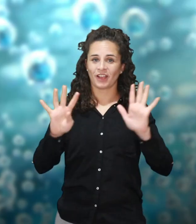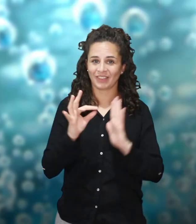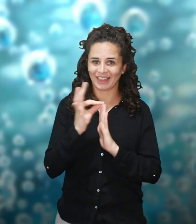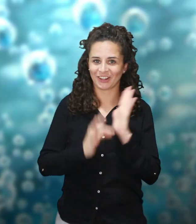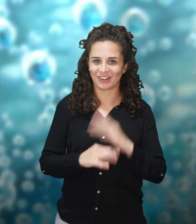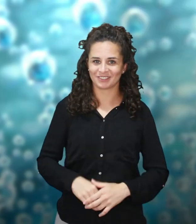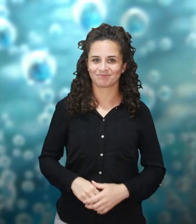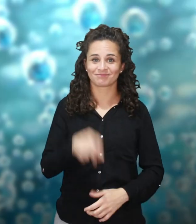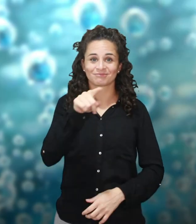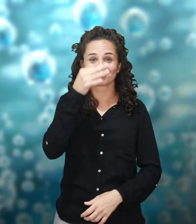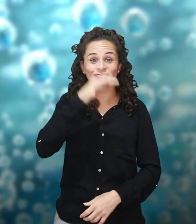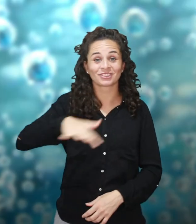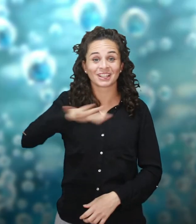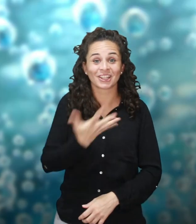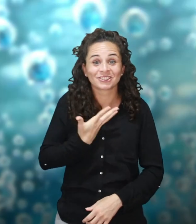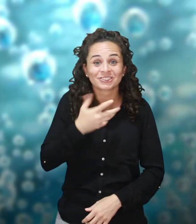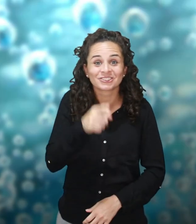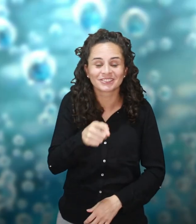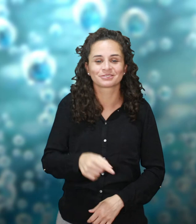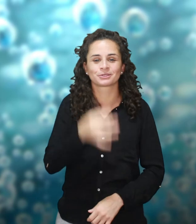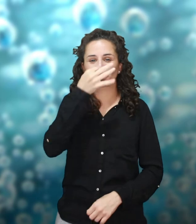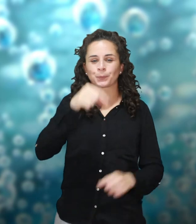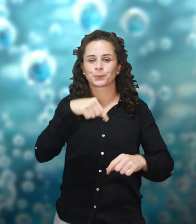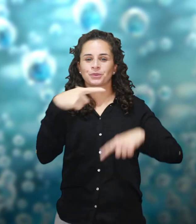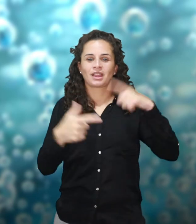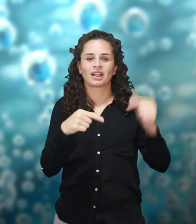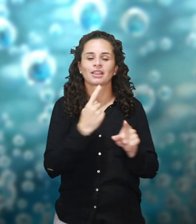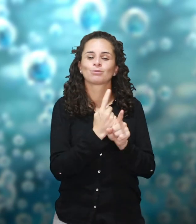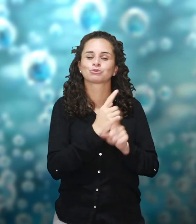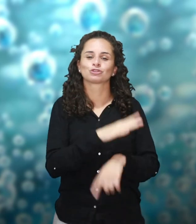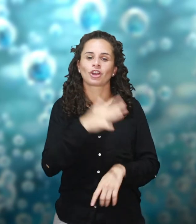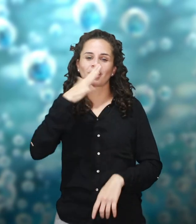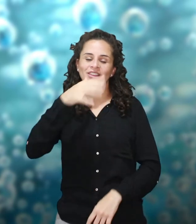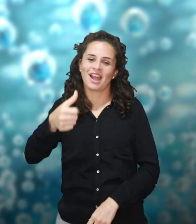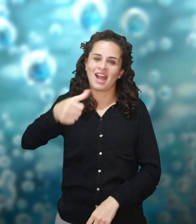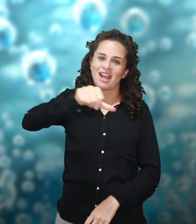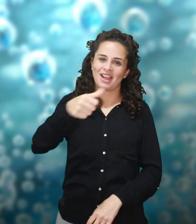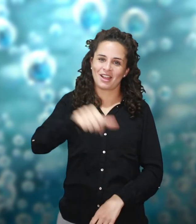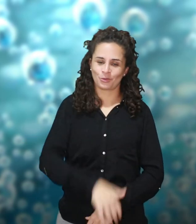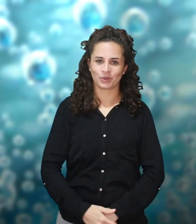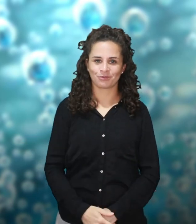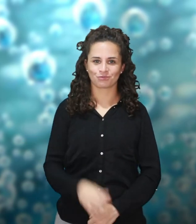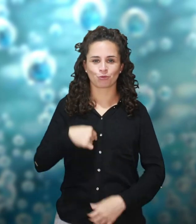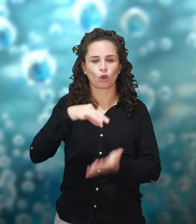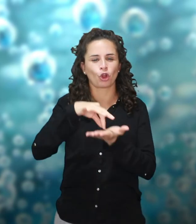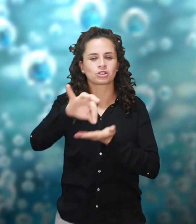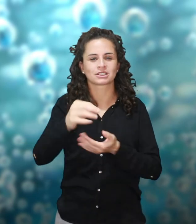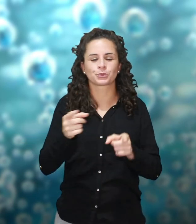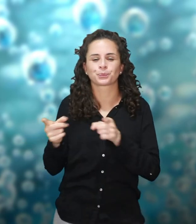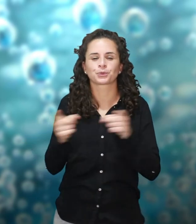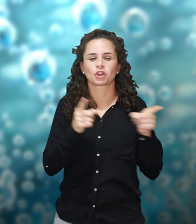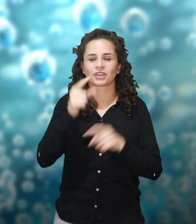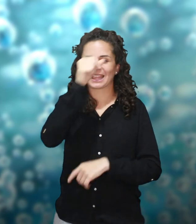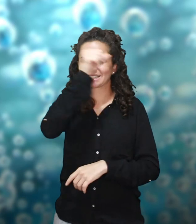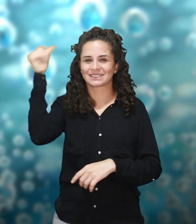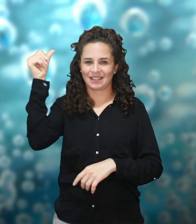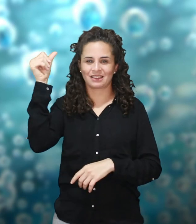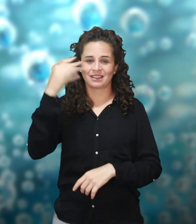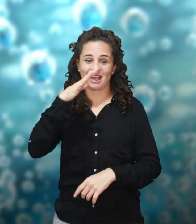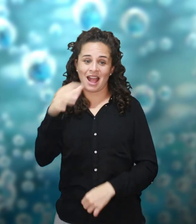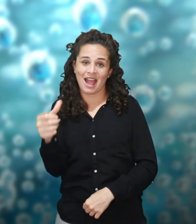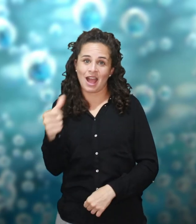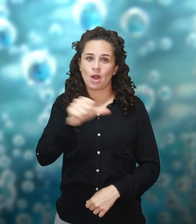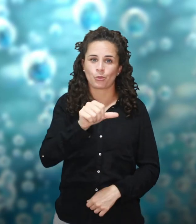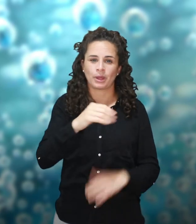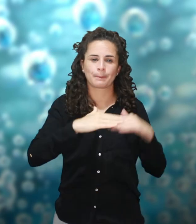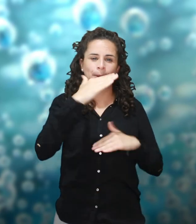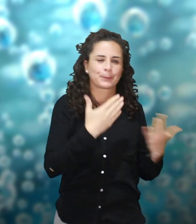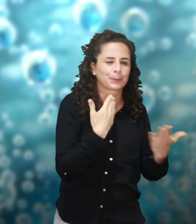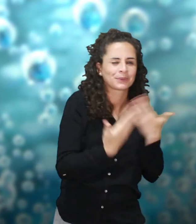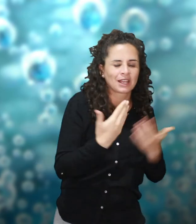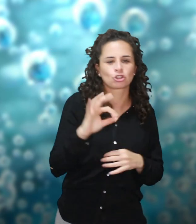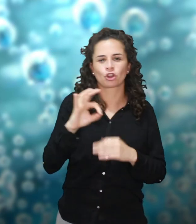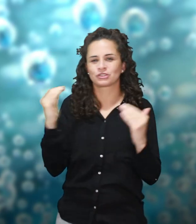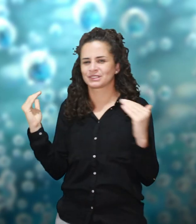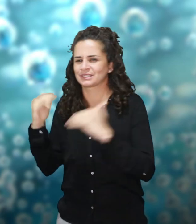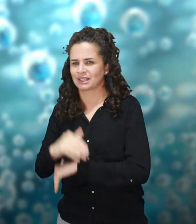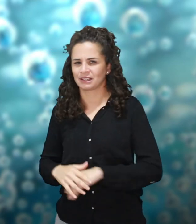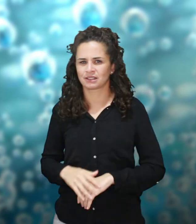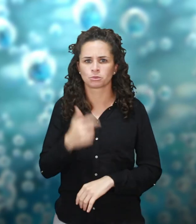Se hai un giardino ricorda che le piante hanno bisogno di acqua ma in estate è bene irrigare le piante al mattino presto o di sera: